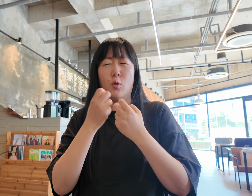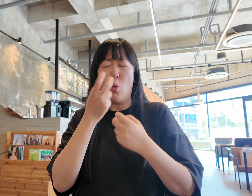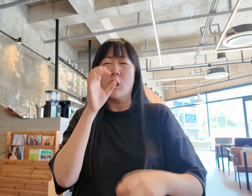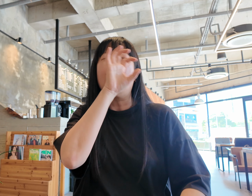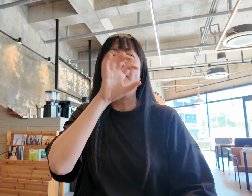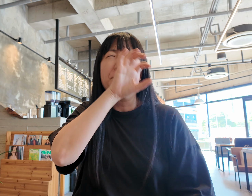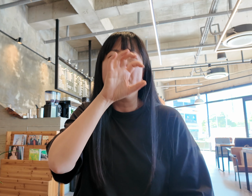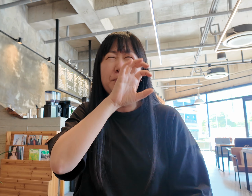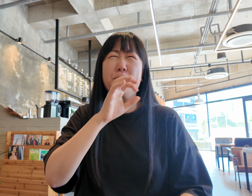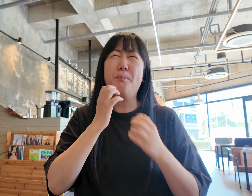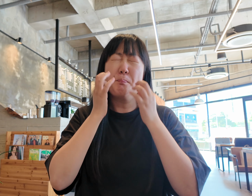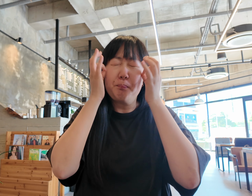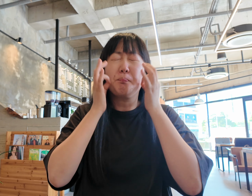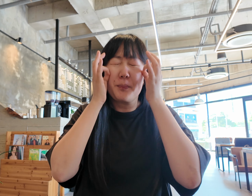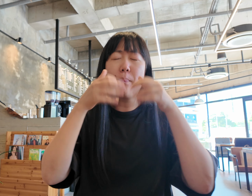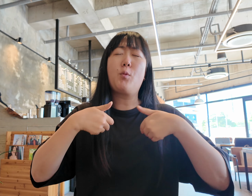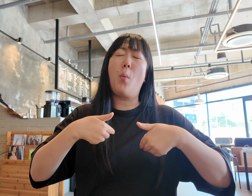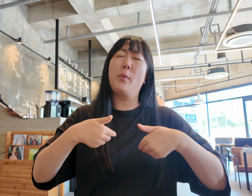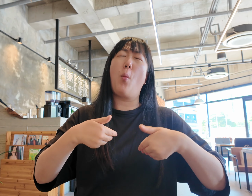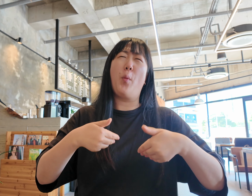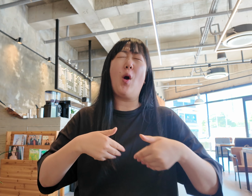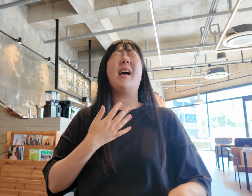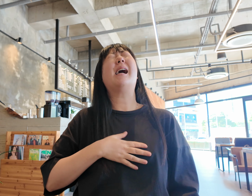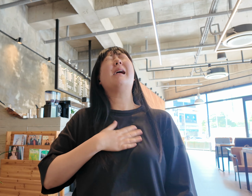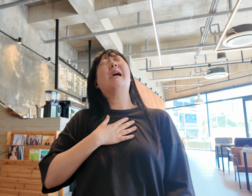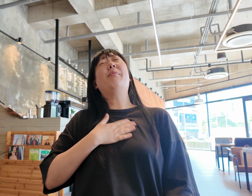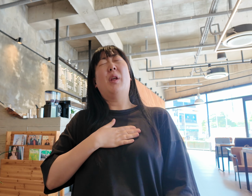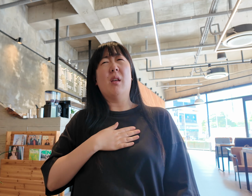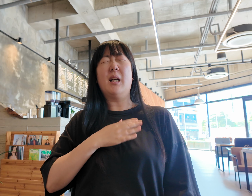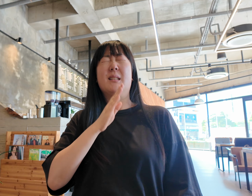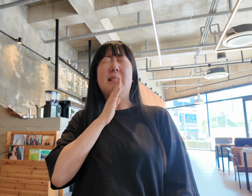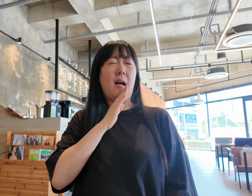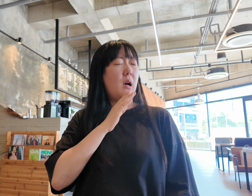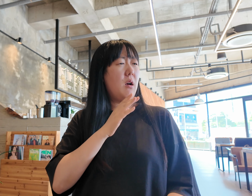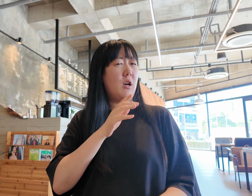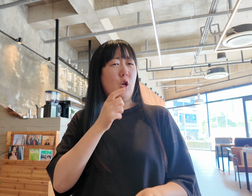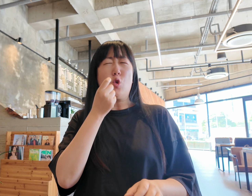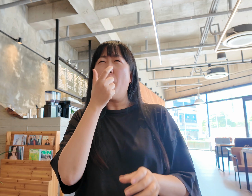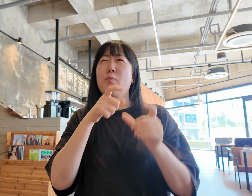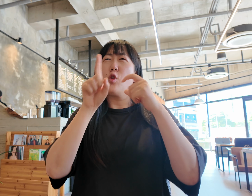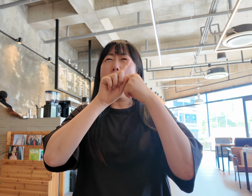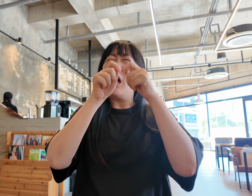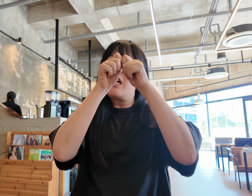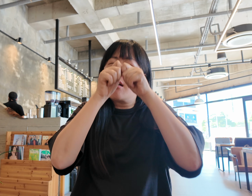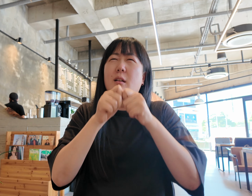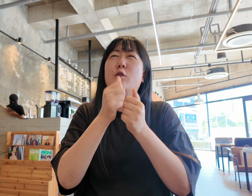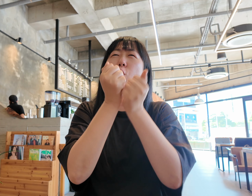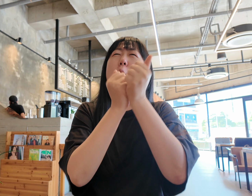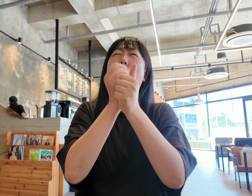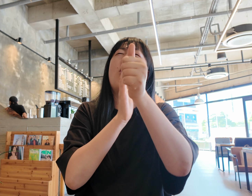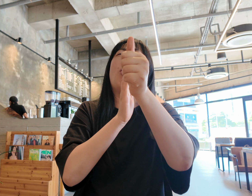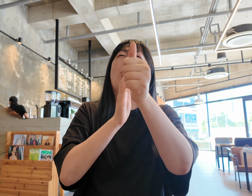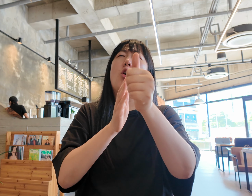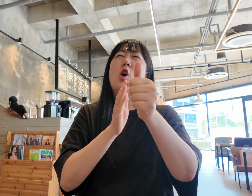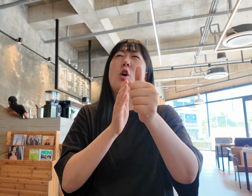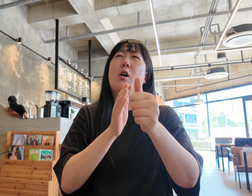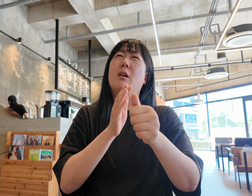zu üben und hart zu arbeiten. Aber warum erklären Sie es nicht genauer?